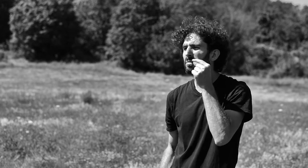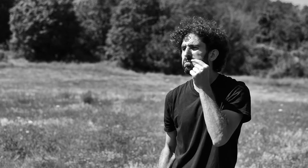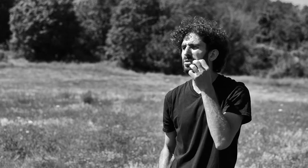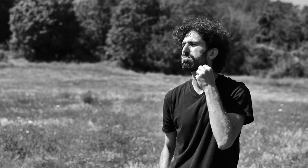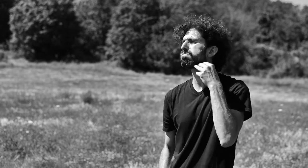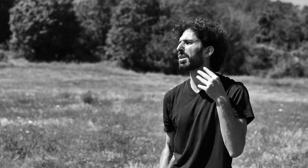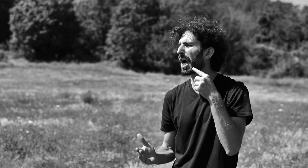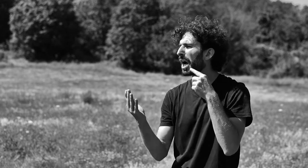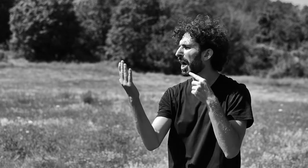Un bouton blanc !